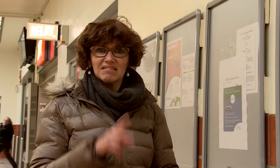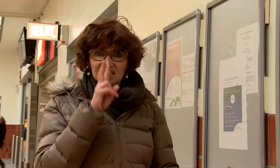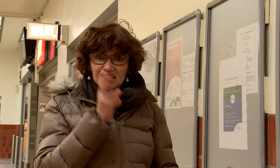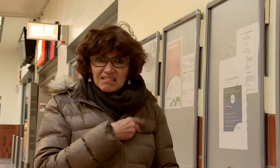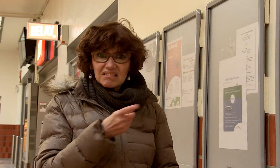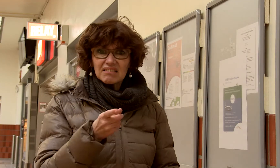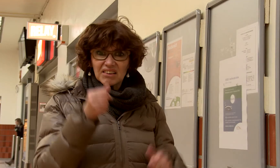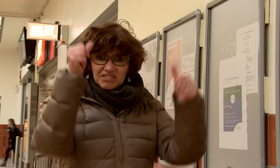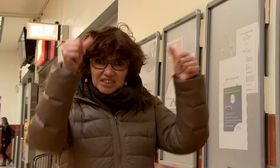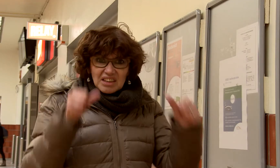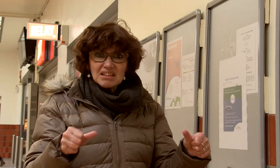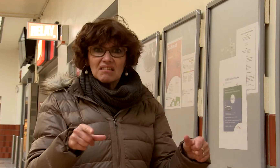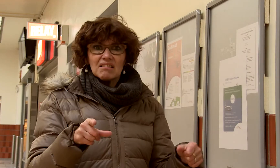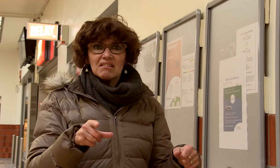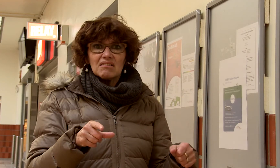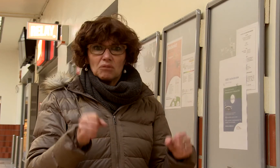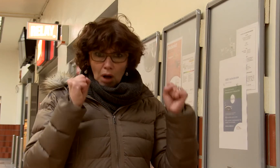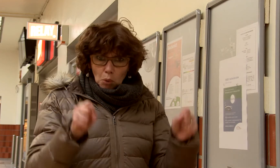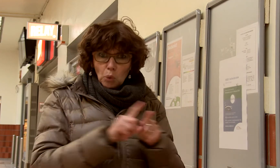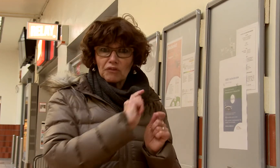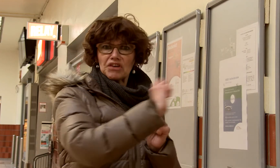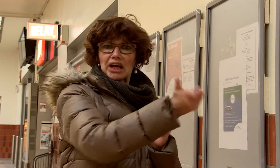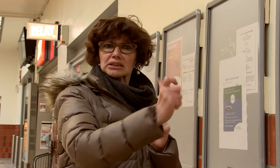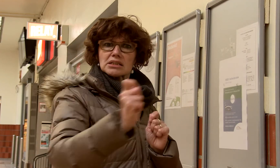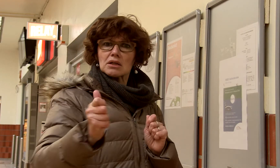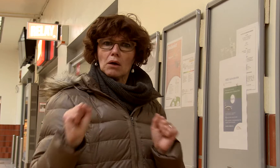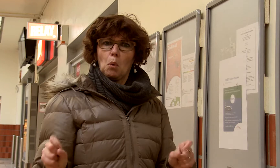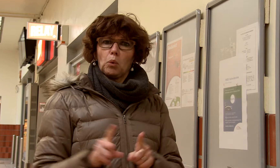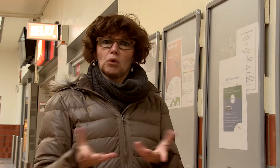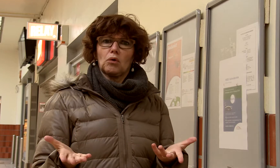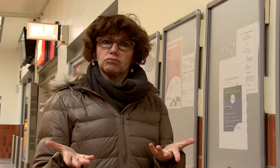Heb je geen goesting om affiches op te hangen? Je kan ook flyers uitdelen.